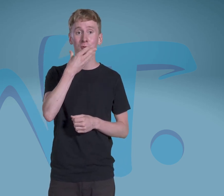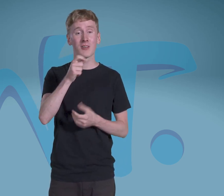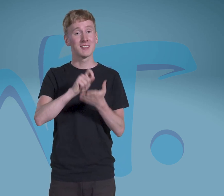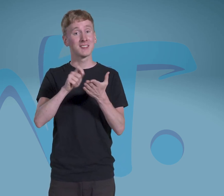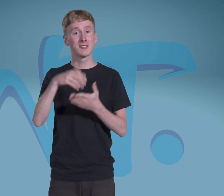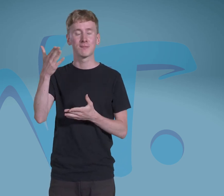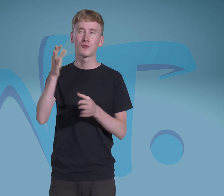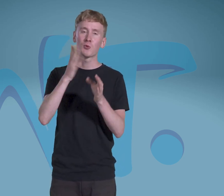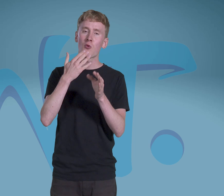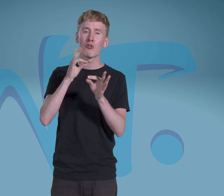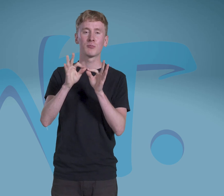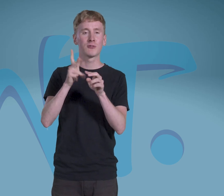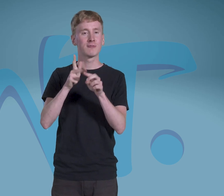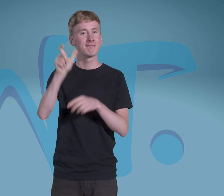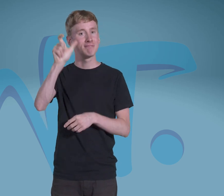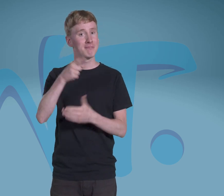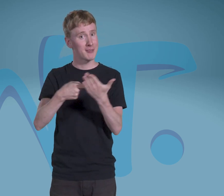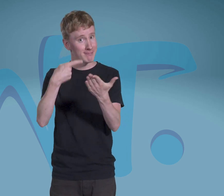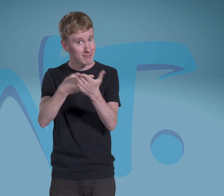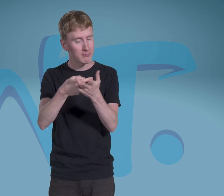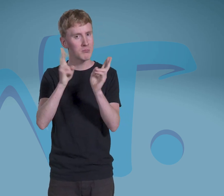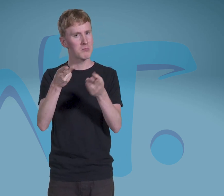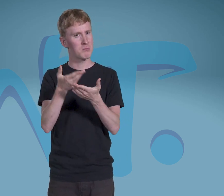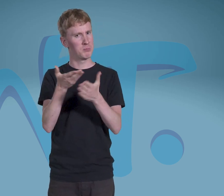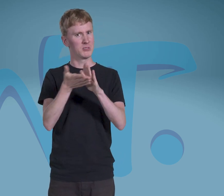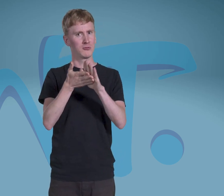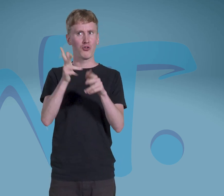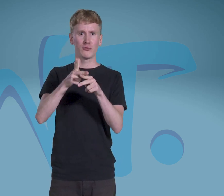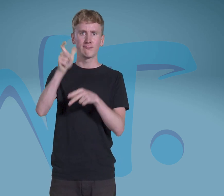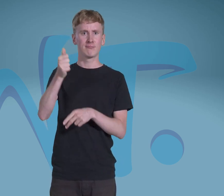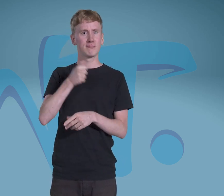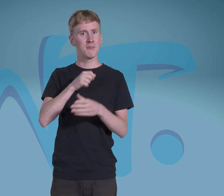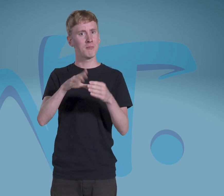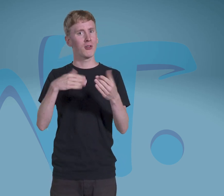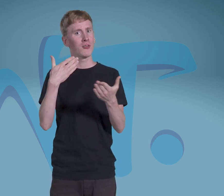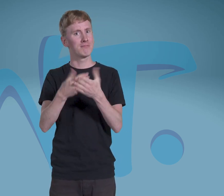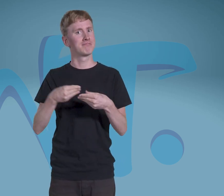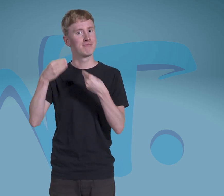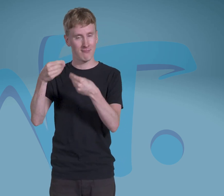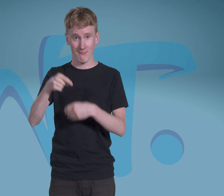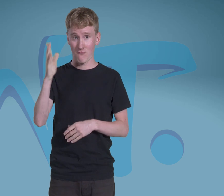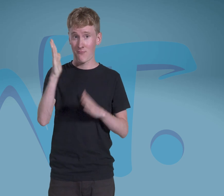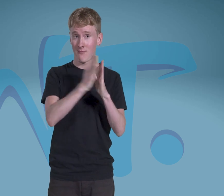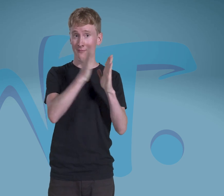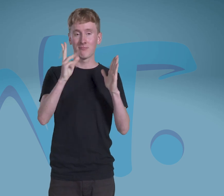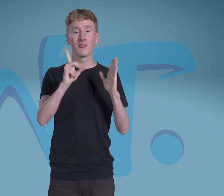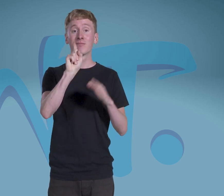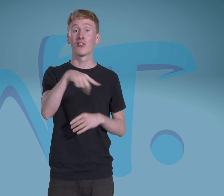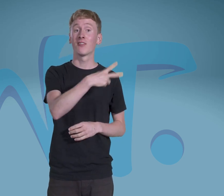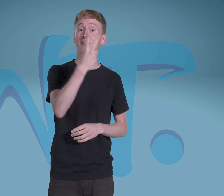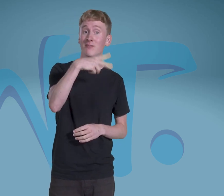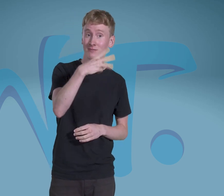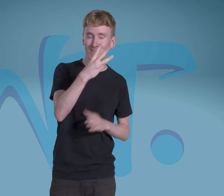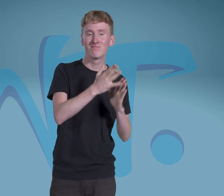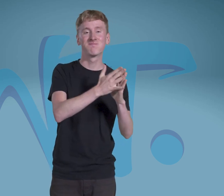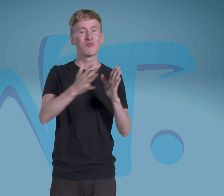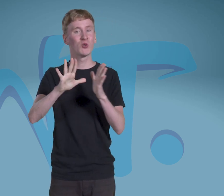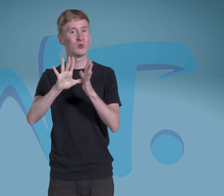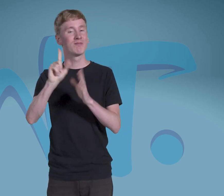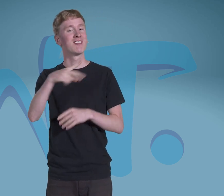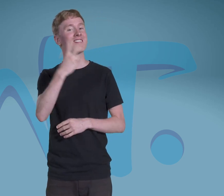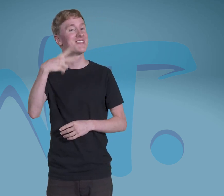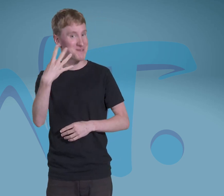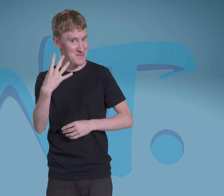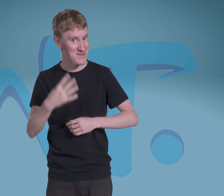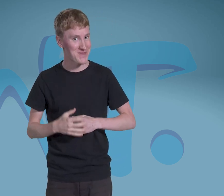sopivan ehdokkaan nimen sekä perustelut, miksi juuri tämä henkilö ansaitsisi kunniapalkinnon ajalta 2023-syksy 2024.